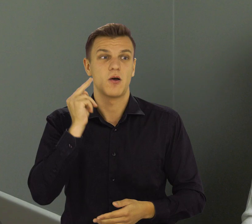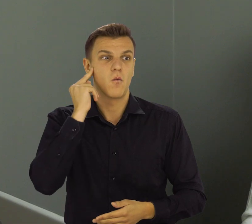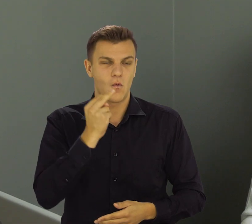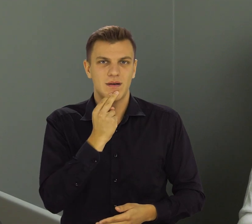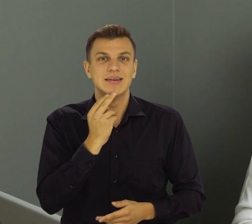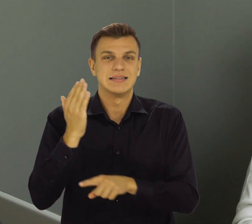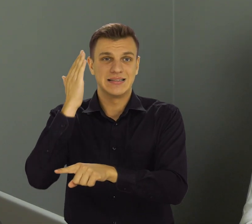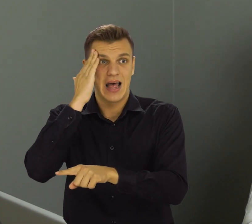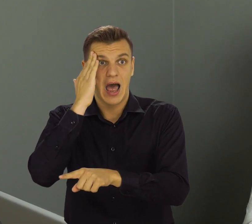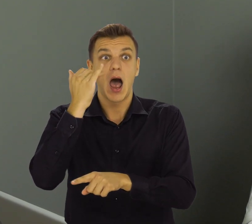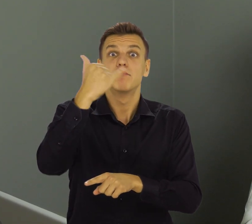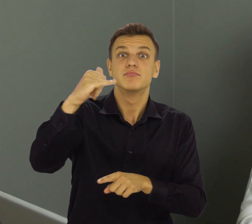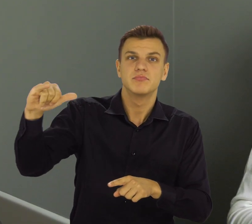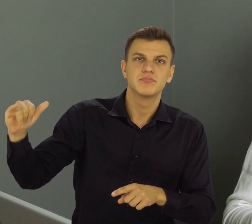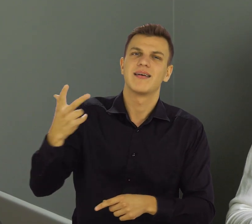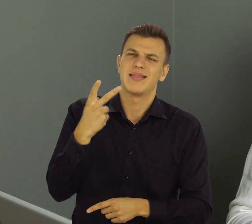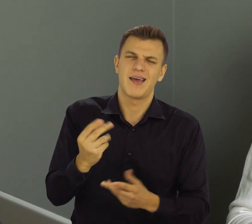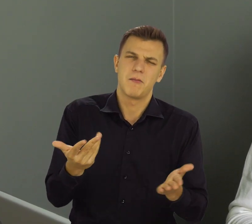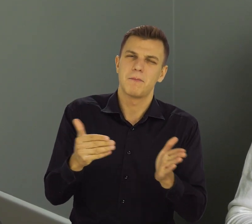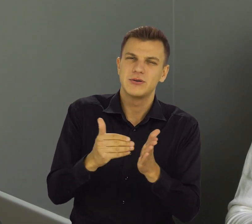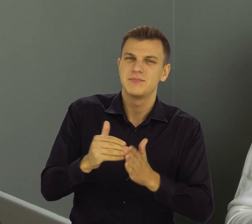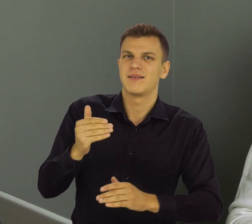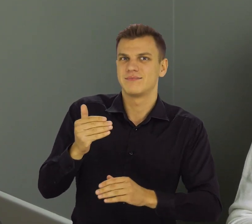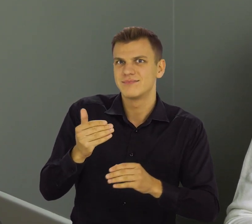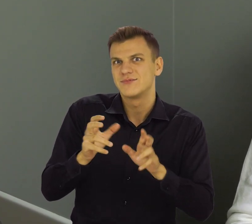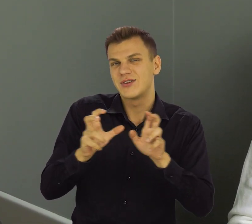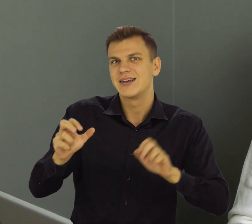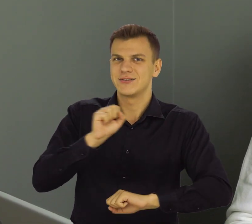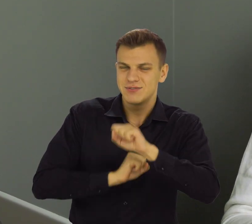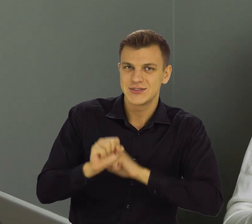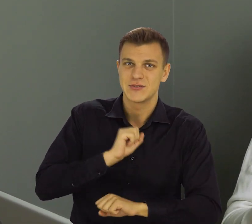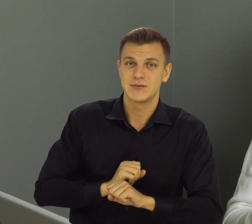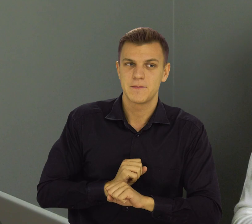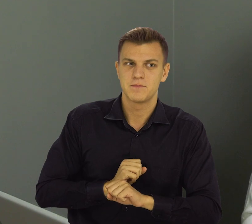Wracając do meritum, czy każdy CODA jest dobrym tłumaczem –